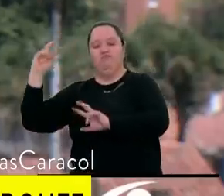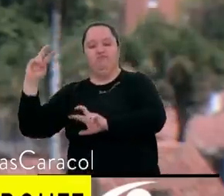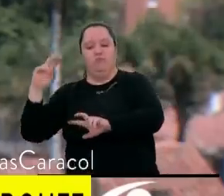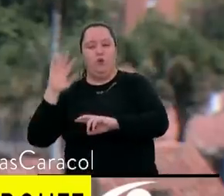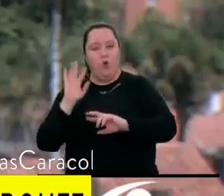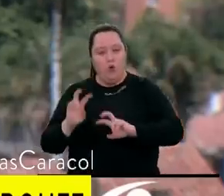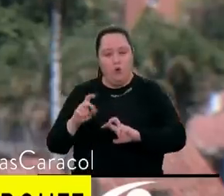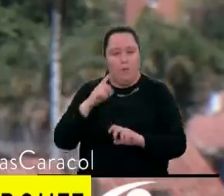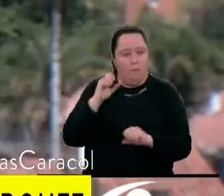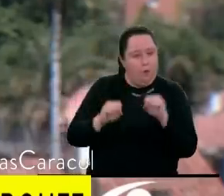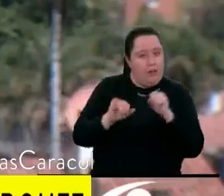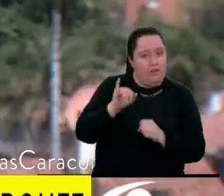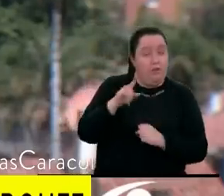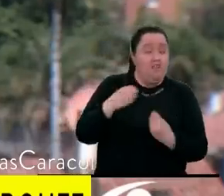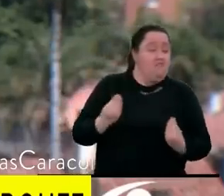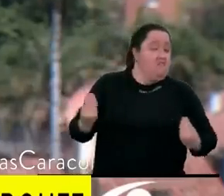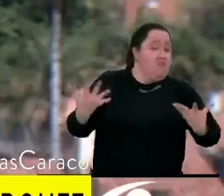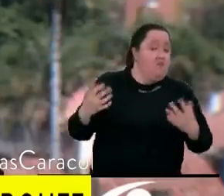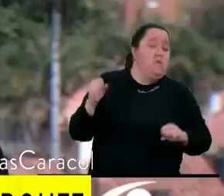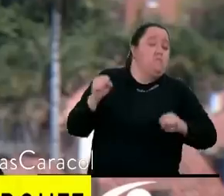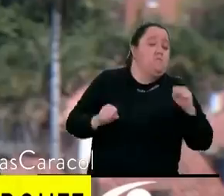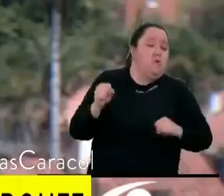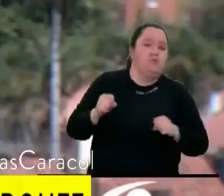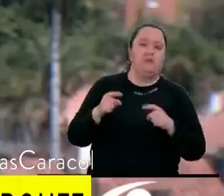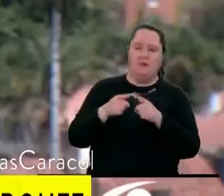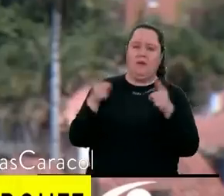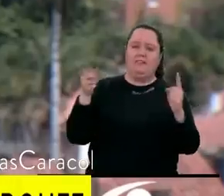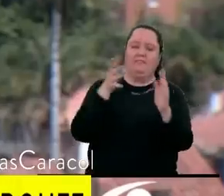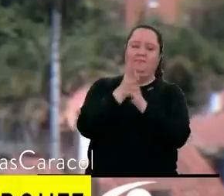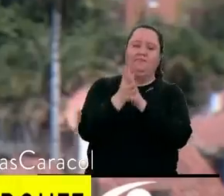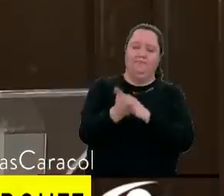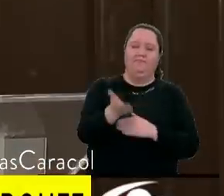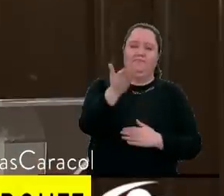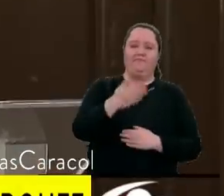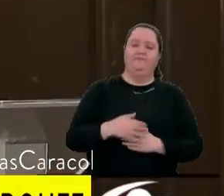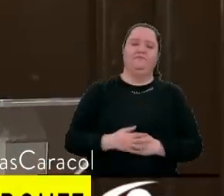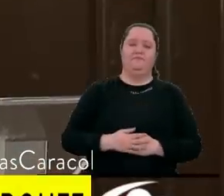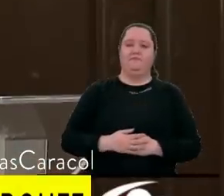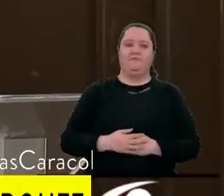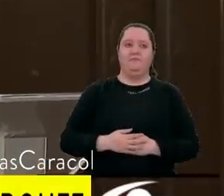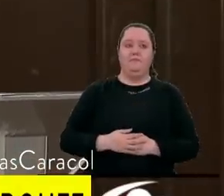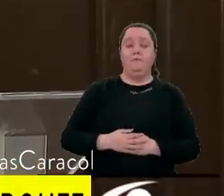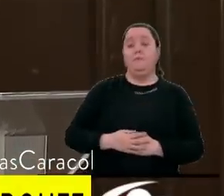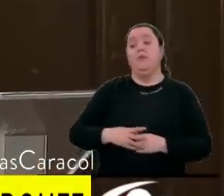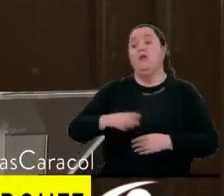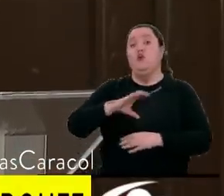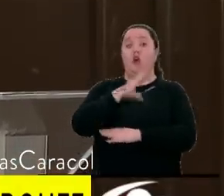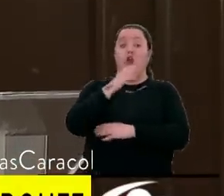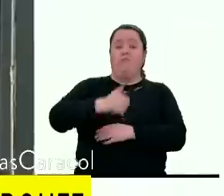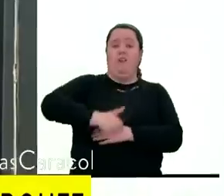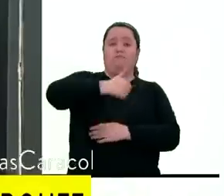sobre las que indagan las agencias de inteligencia colombiana, también que no